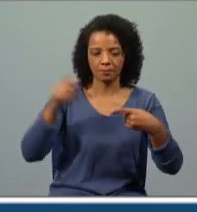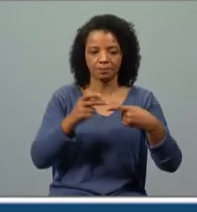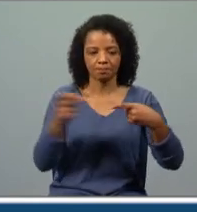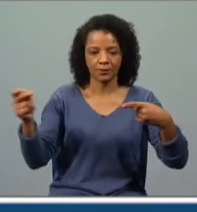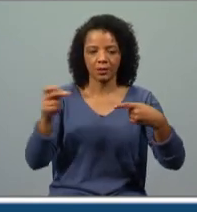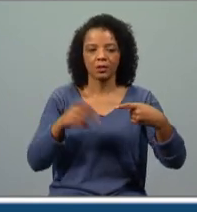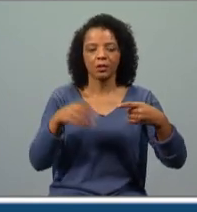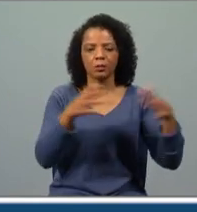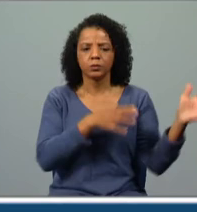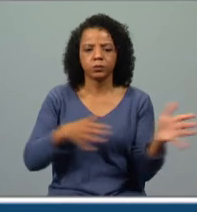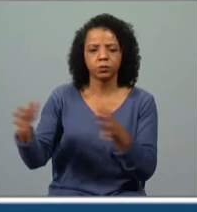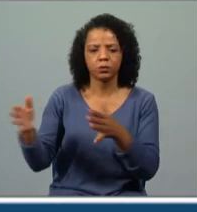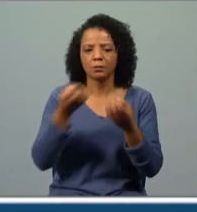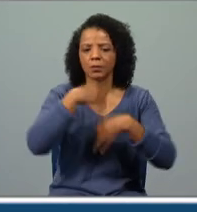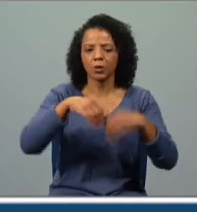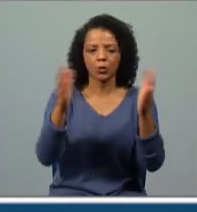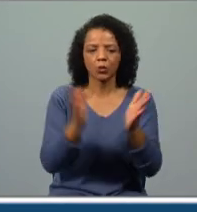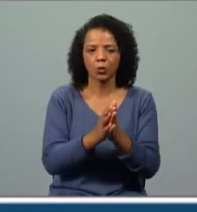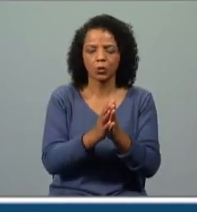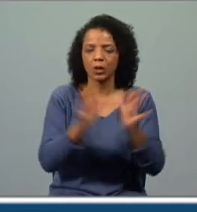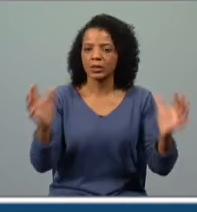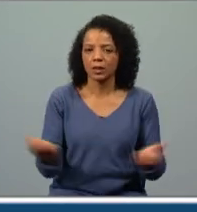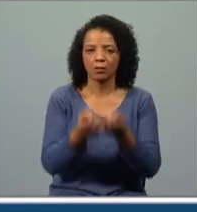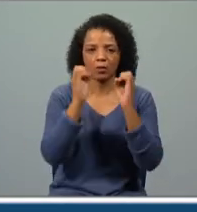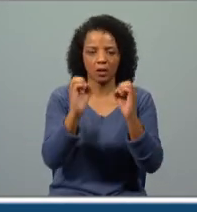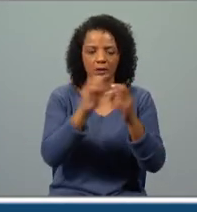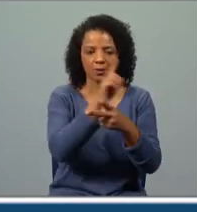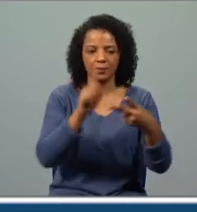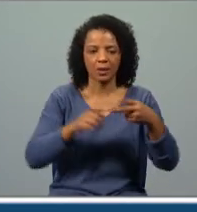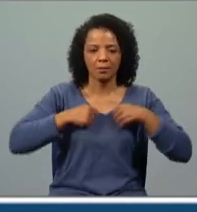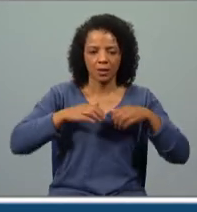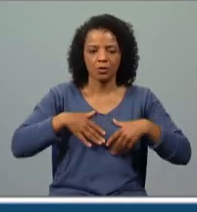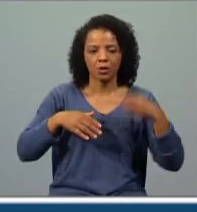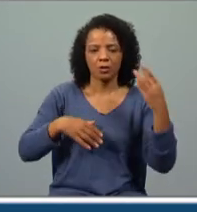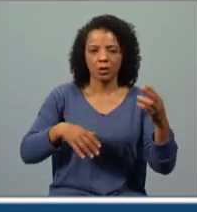com a tempestade perderam tudo nada se salvou três marinheiros viram cyclops 風暴他們失去了一切，如果救了三名水手鋸獨眼巨人